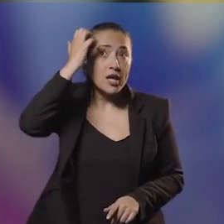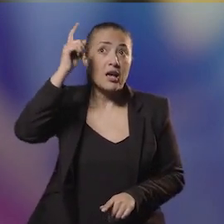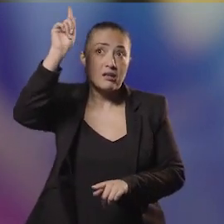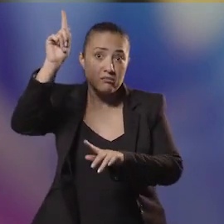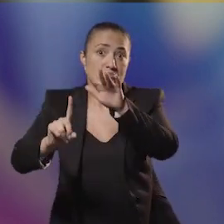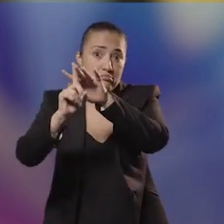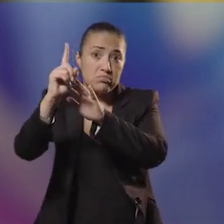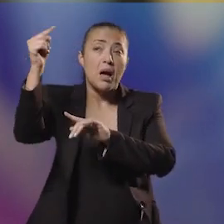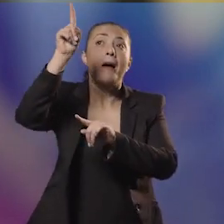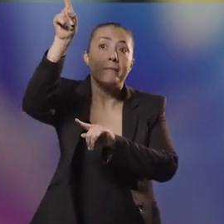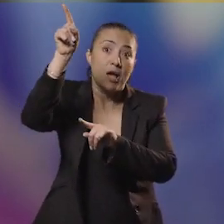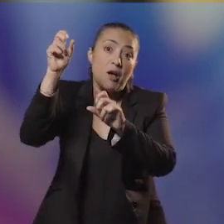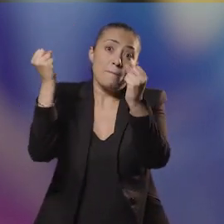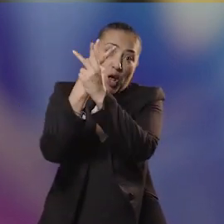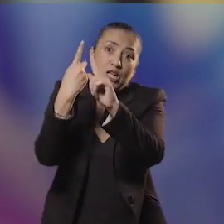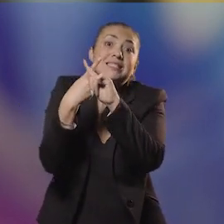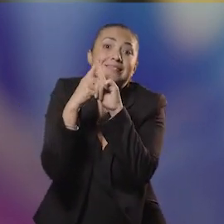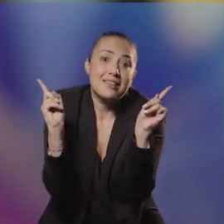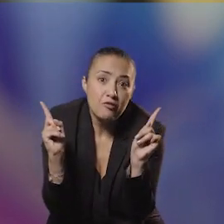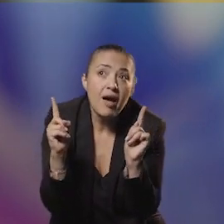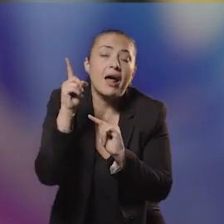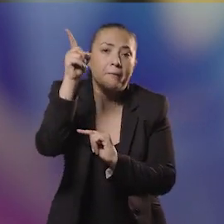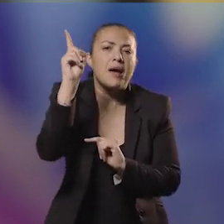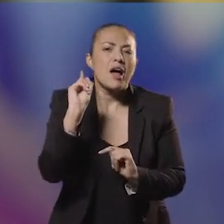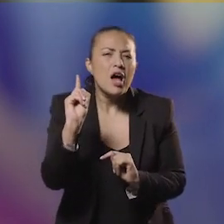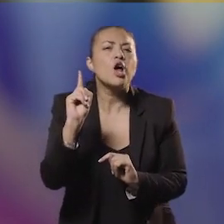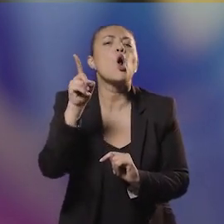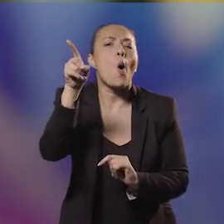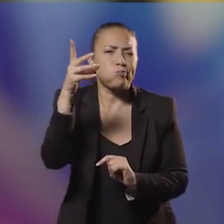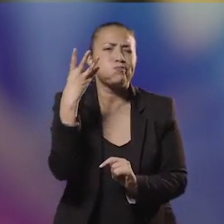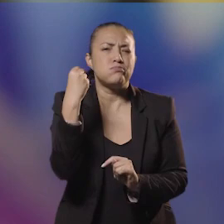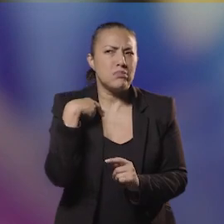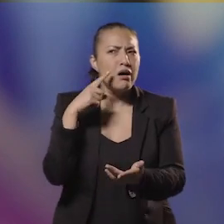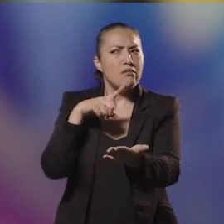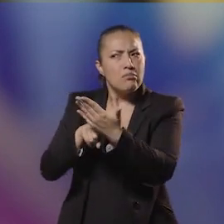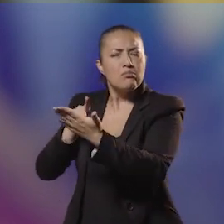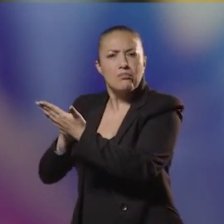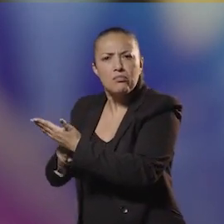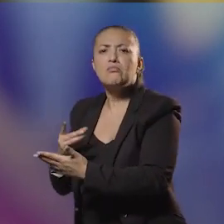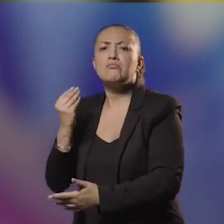que viven otro tipo de violencias y que tengo muchos casos de mujeres